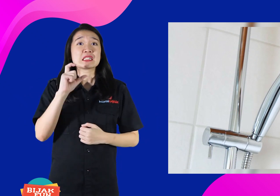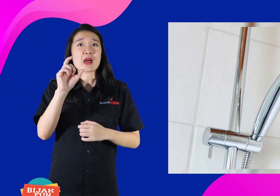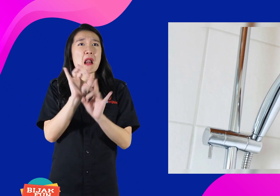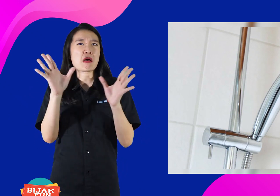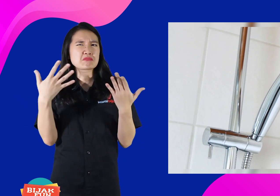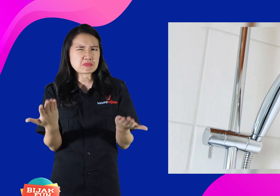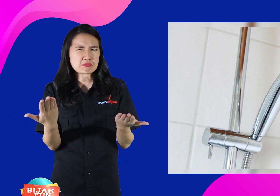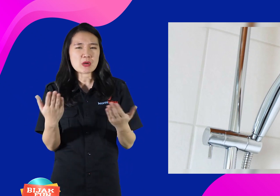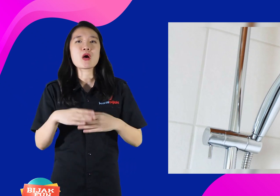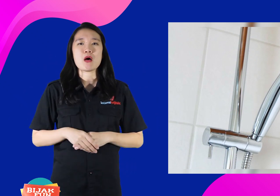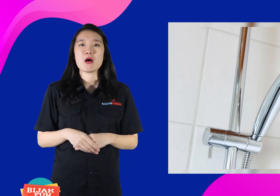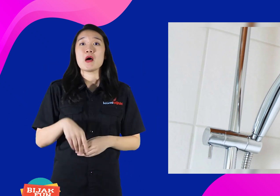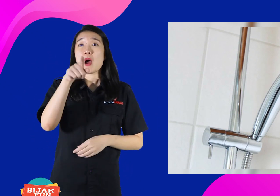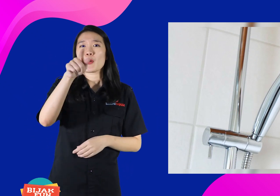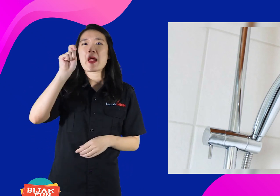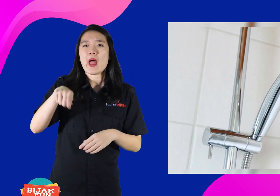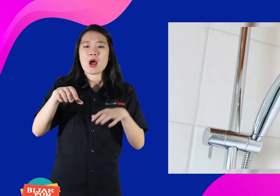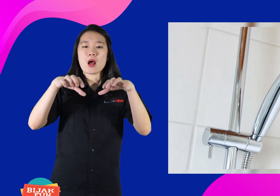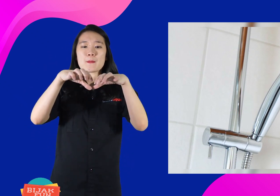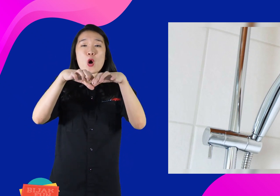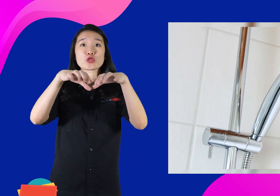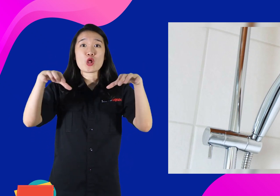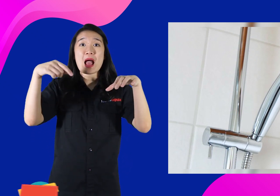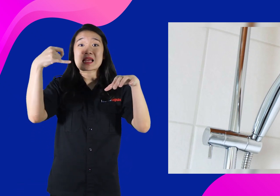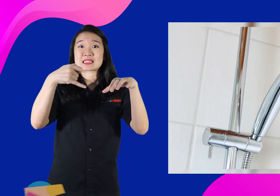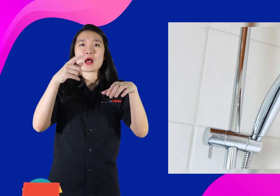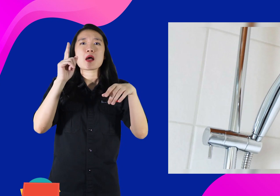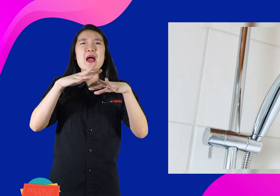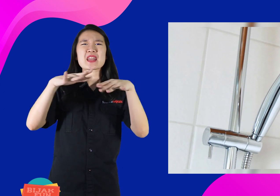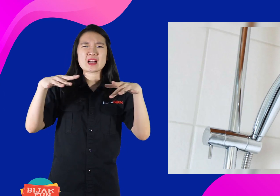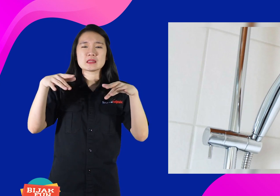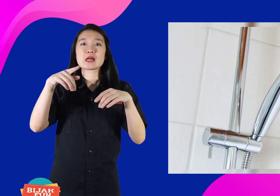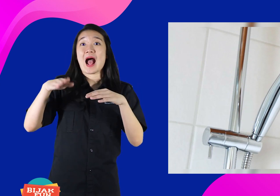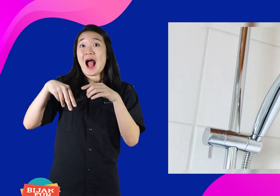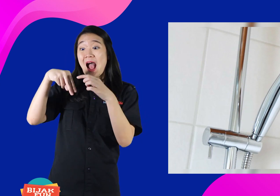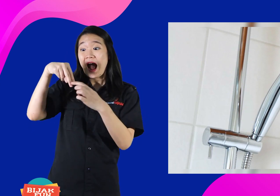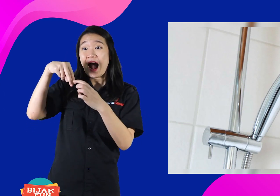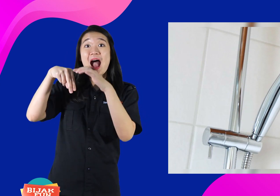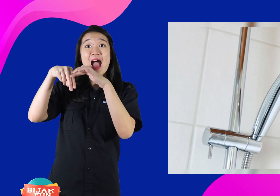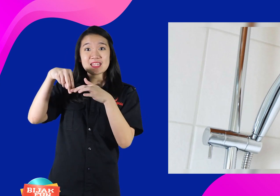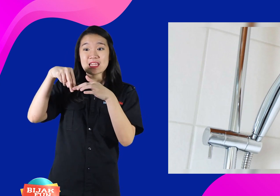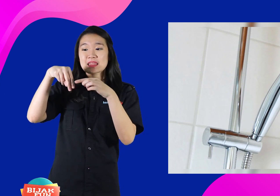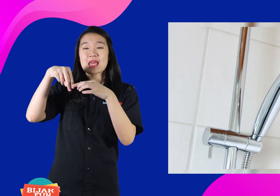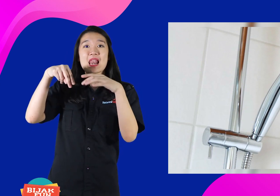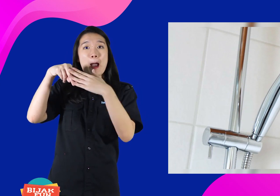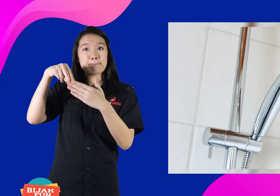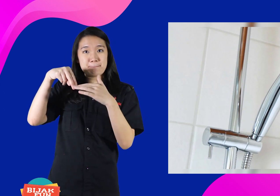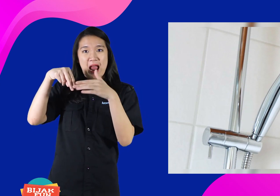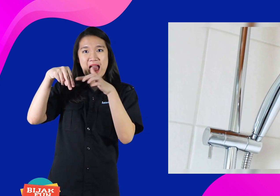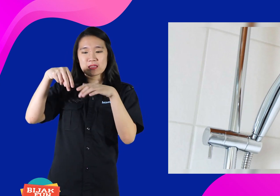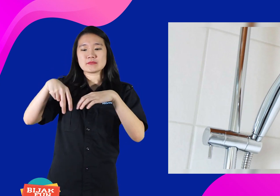Cara lain, kamu bisa meletakkan air hangat di dalam botol air panas,